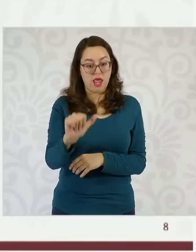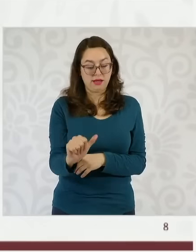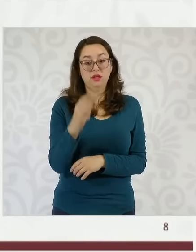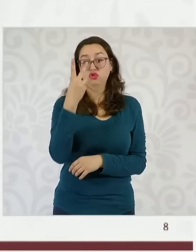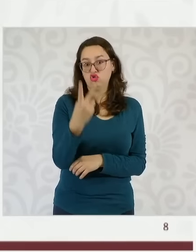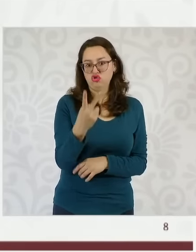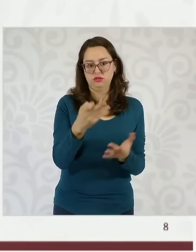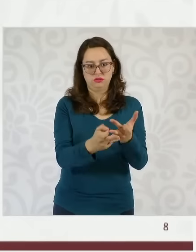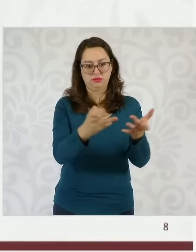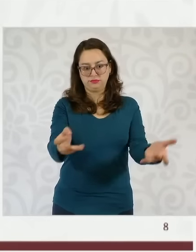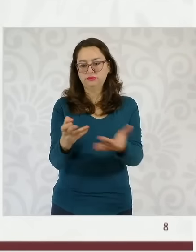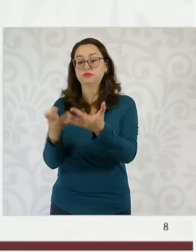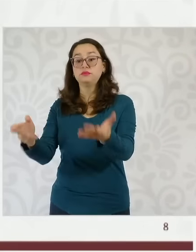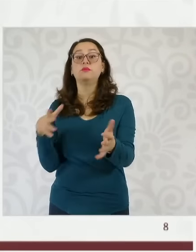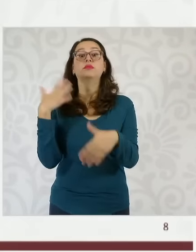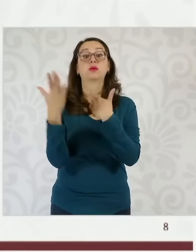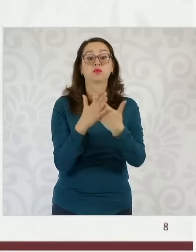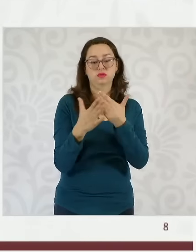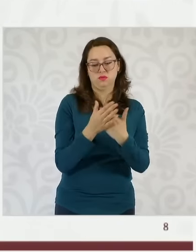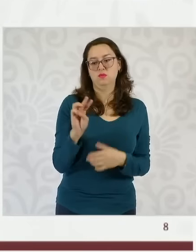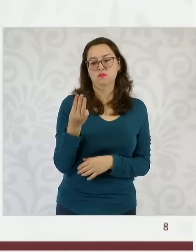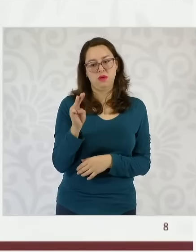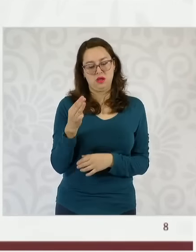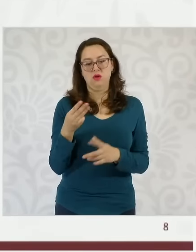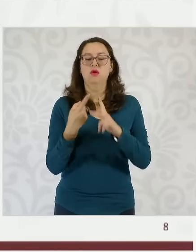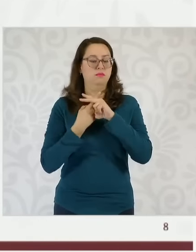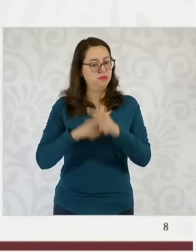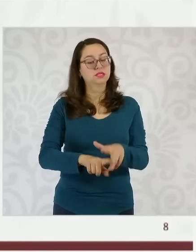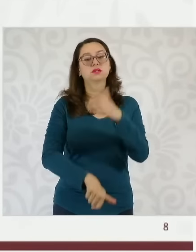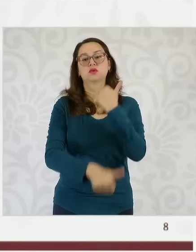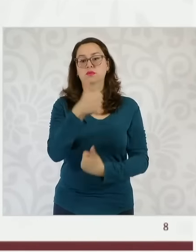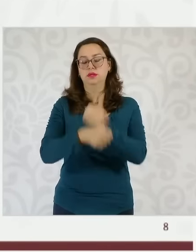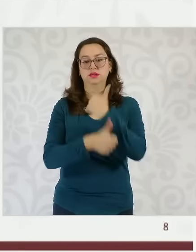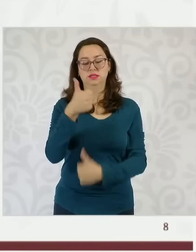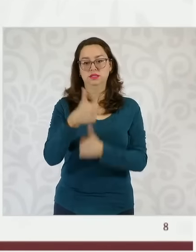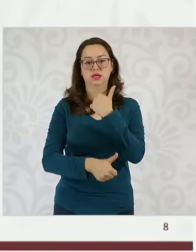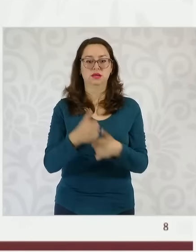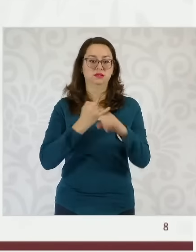el próximo mes de mayo entrarán a licitación pública internacional la siguiente por favor